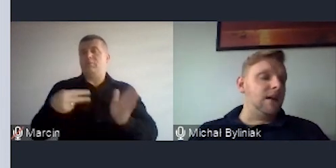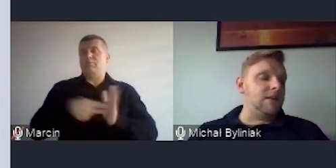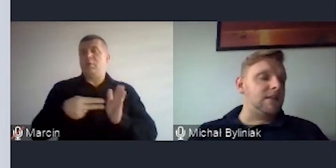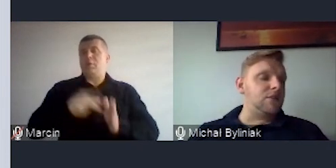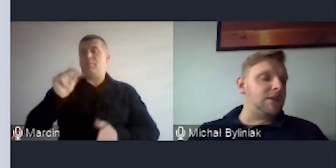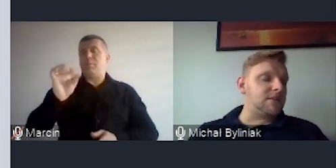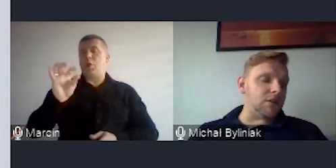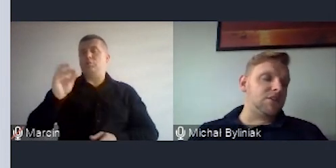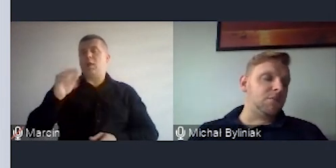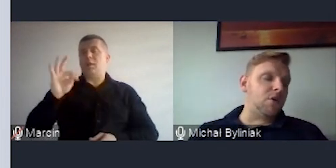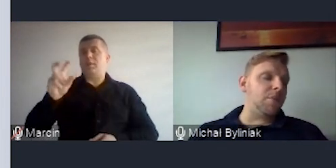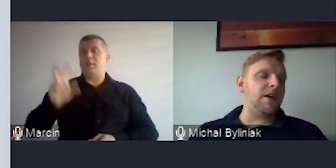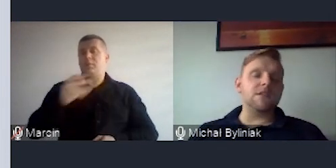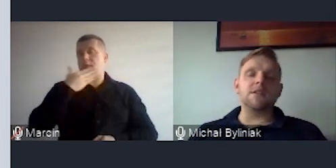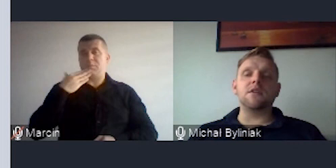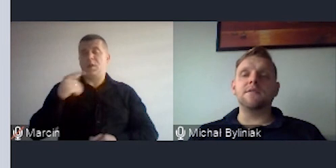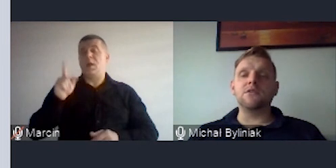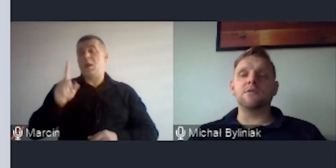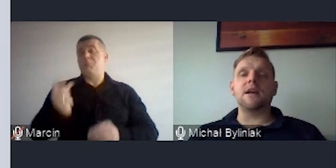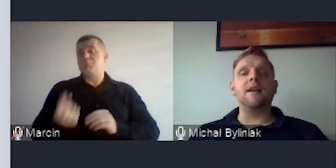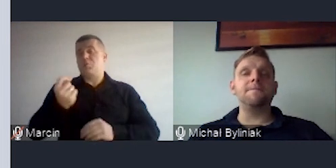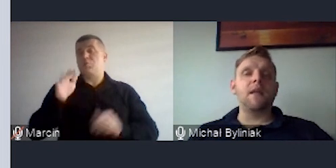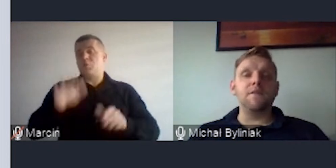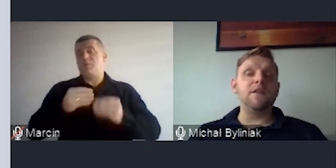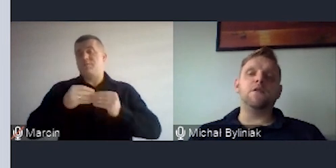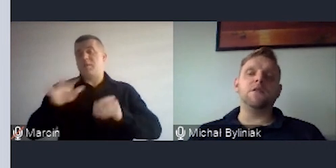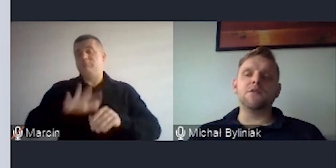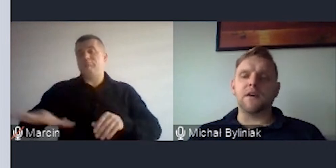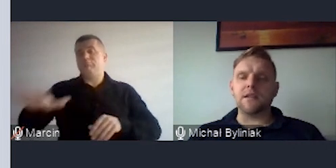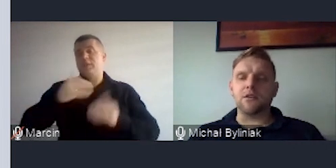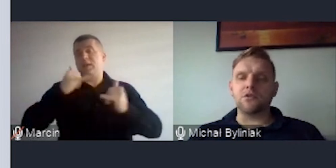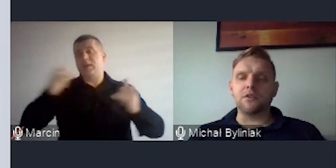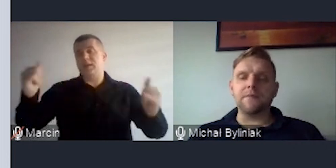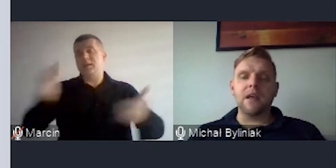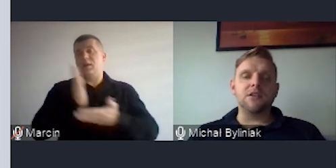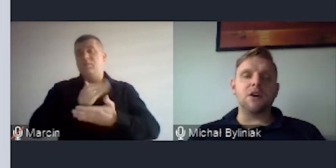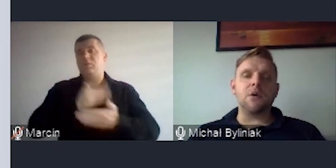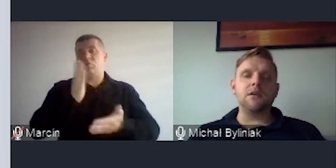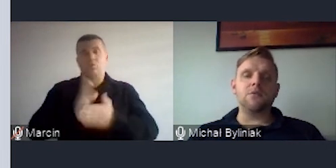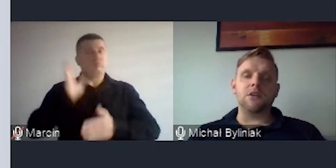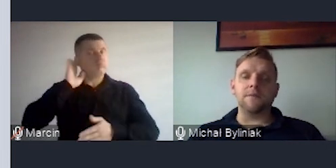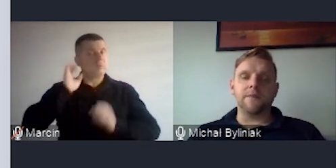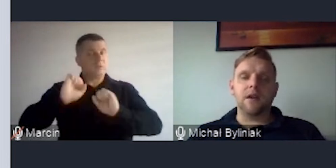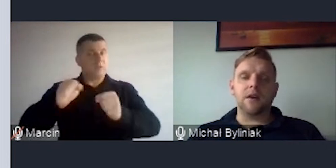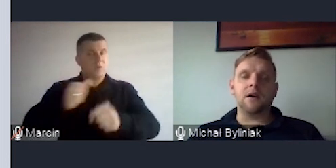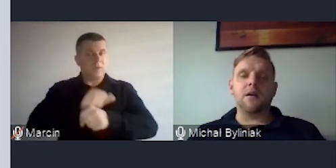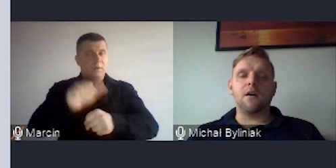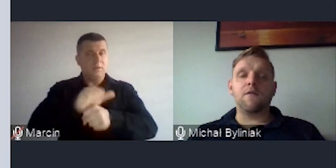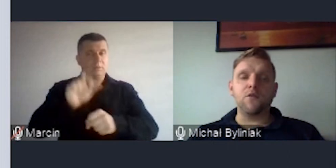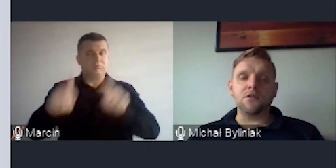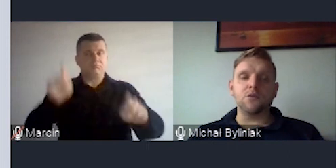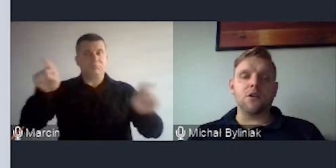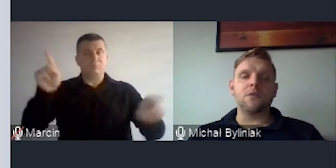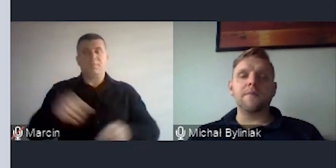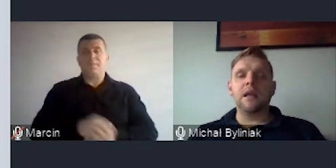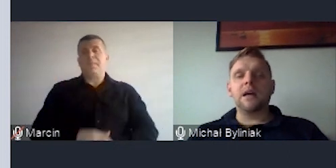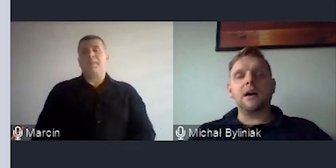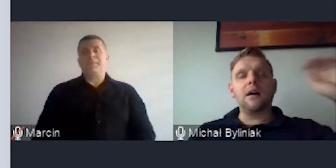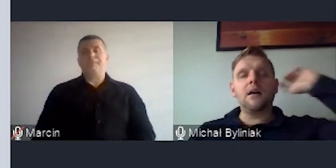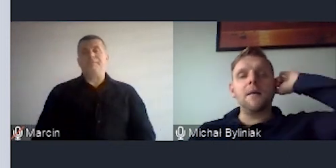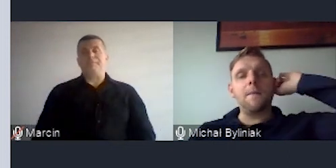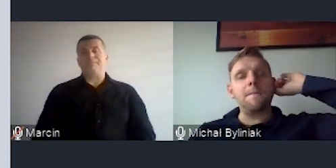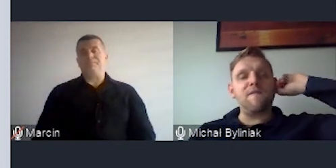Natomiast one się mogą pojawiać na coraz większą skalę. W wielu województwach działają i funkcjonują.